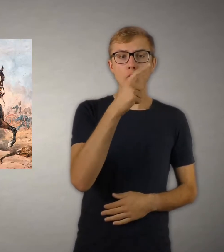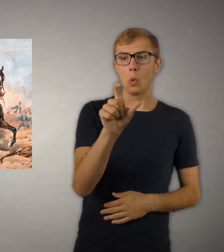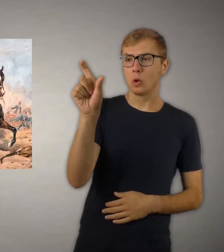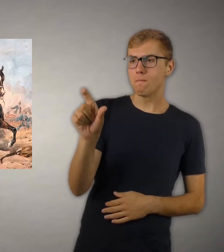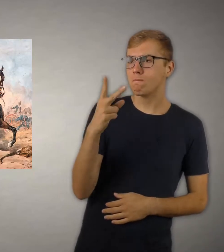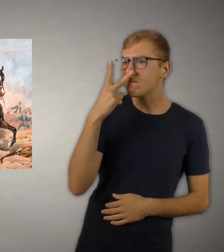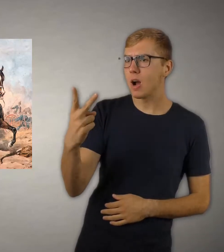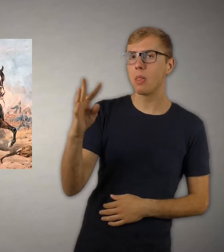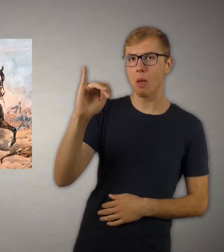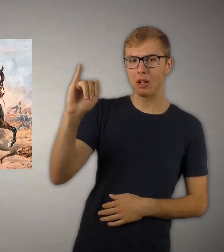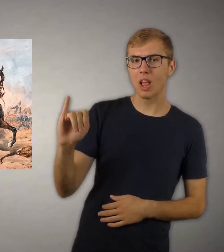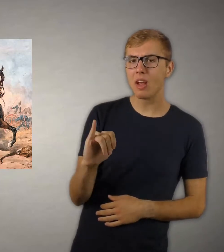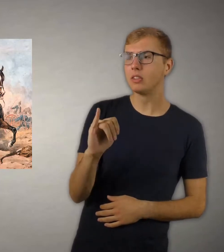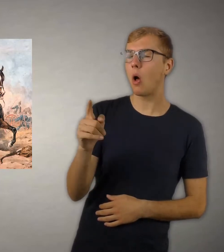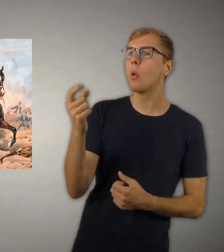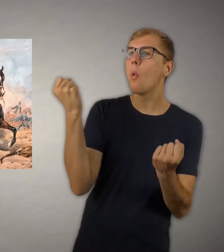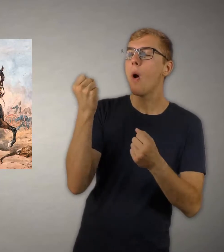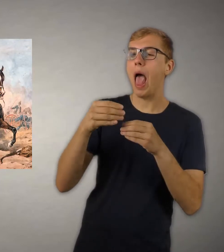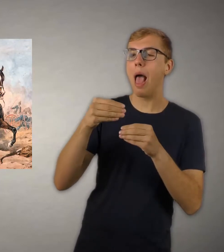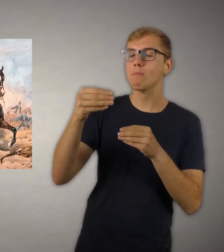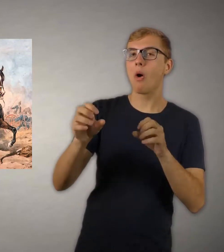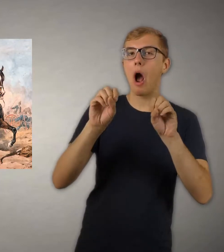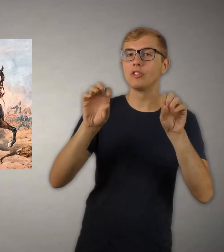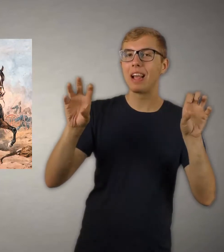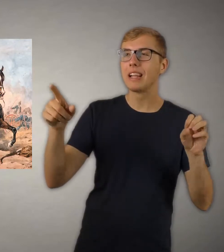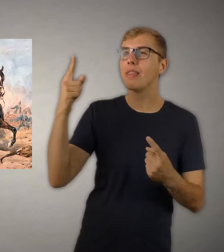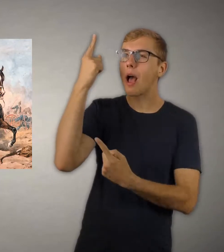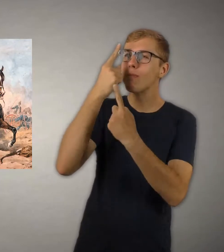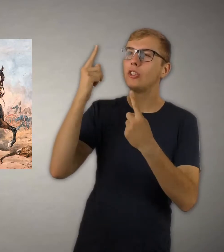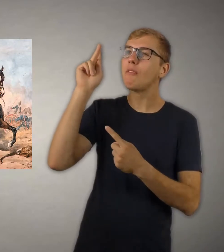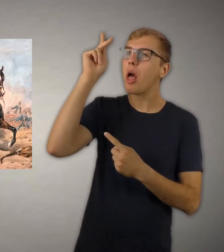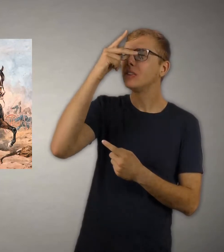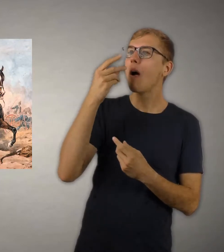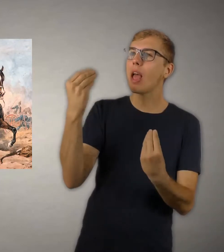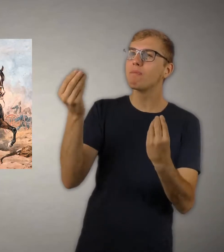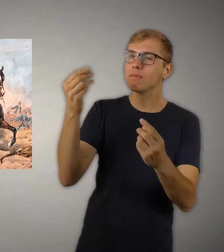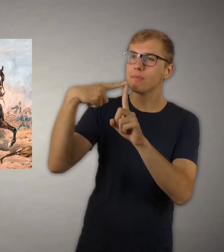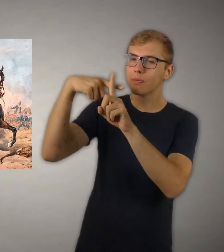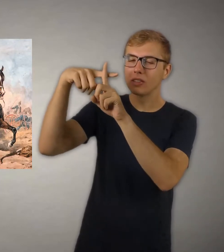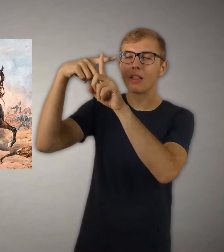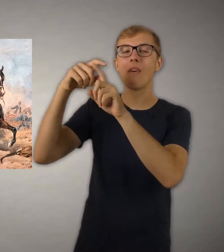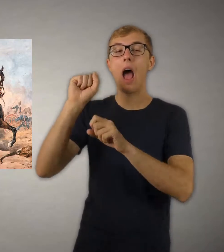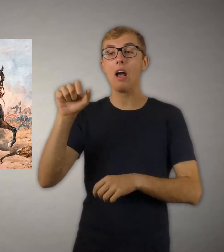Kościuszko widział w Jeffersonie wielkiego myśliciela epoki oświecenia,